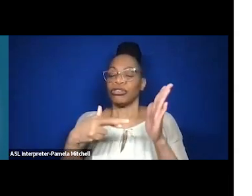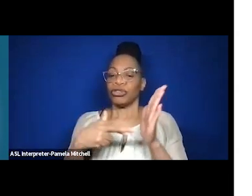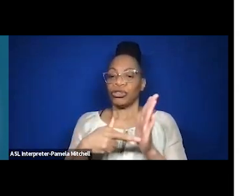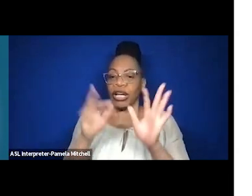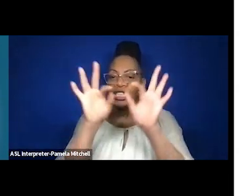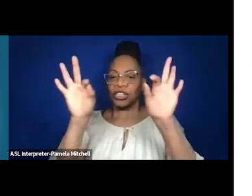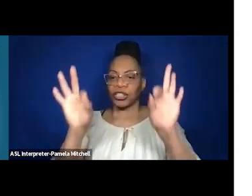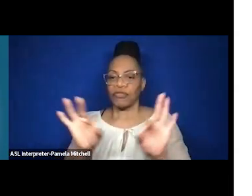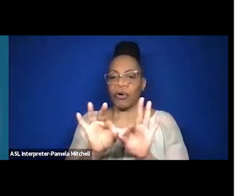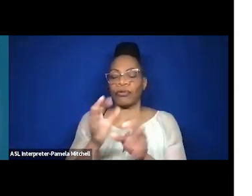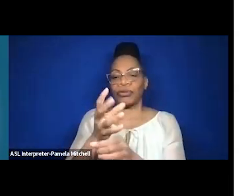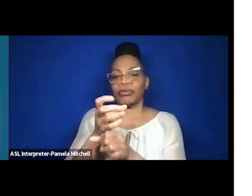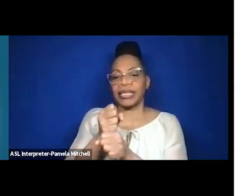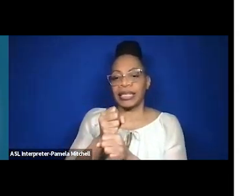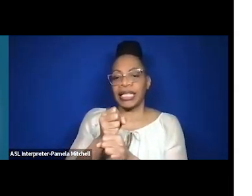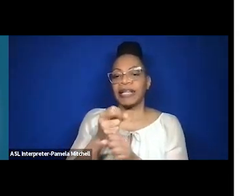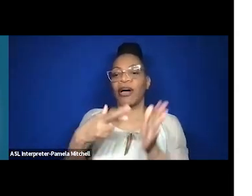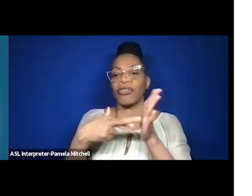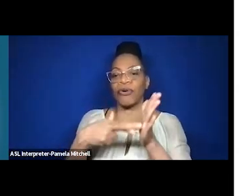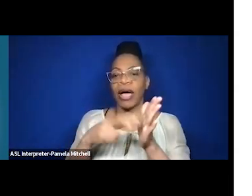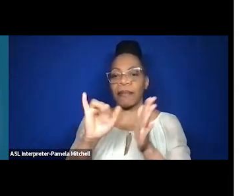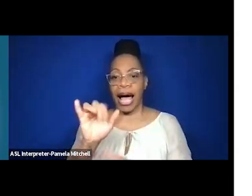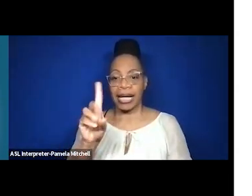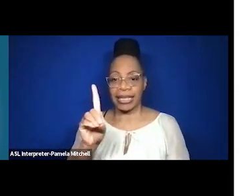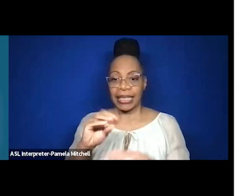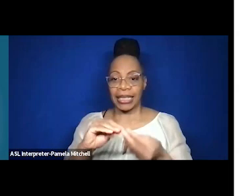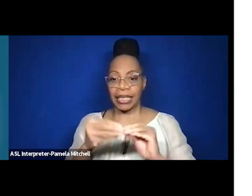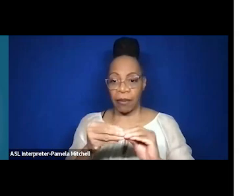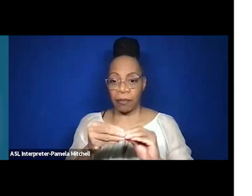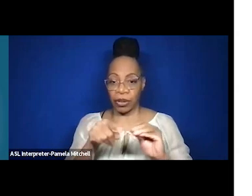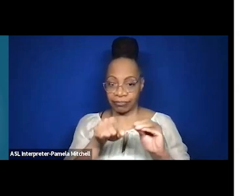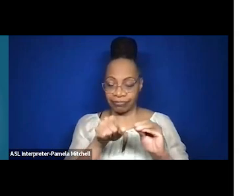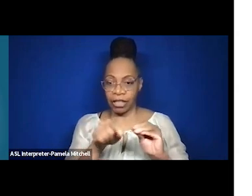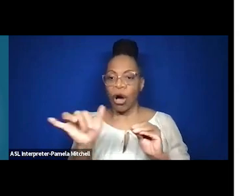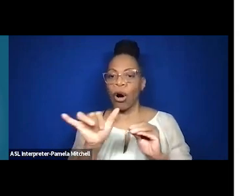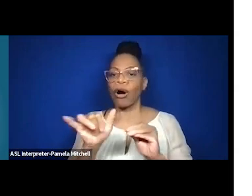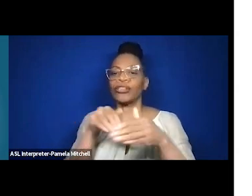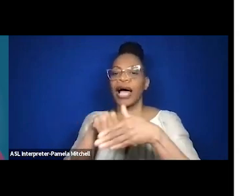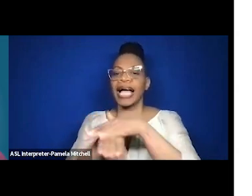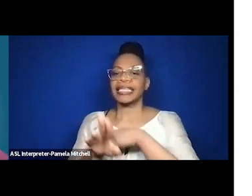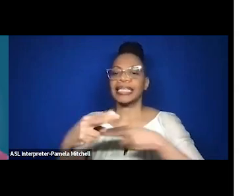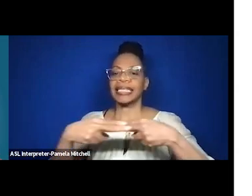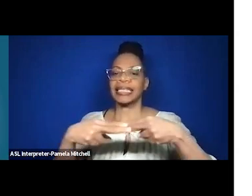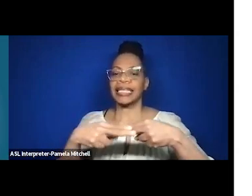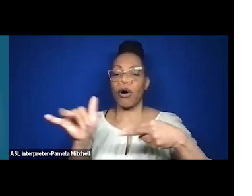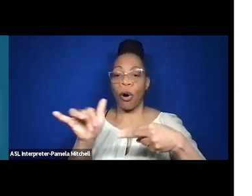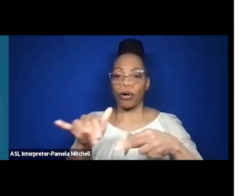Si no lo han visto, está aquí. Y también para acceder a las diapositivas y la grabación, sí,